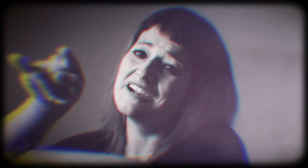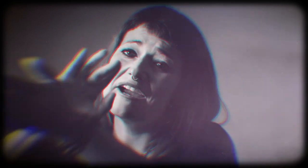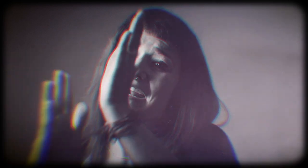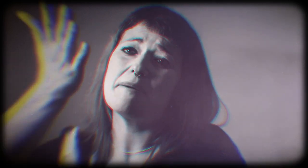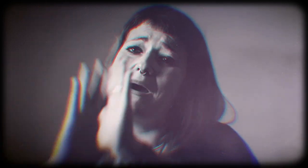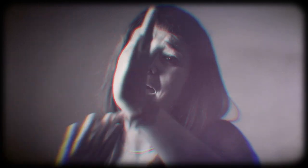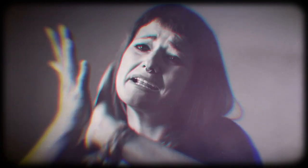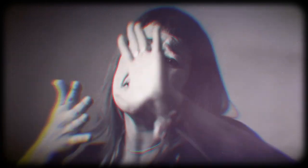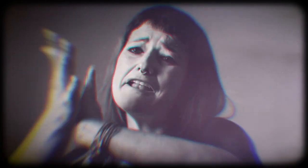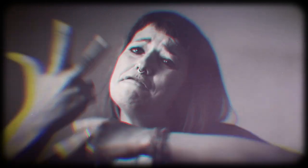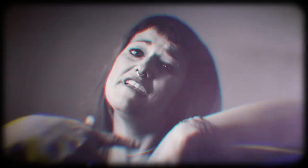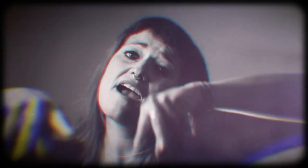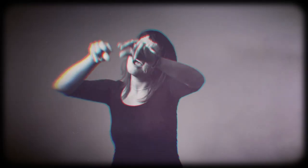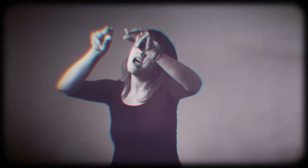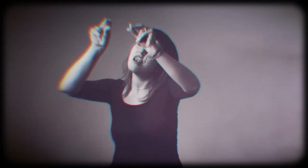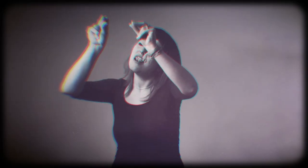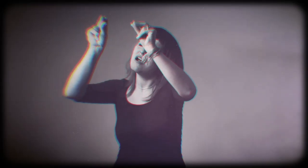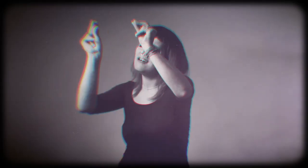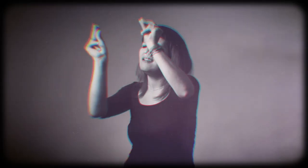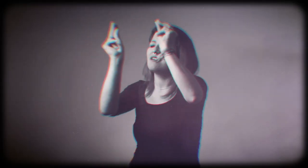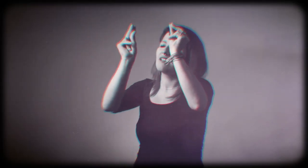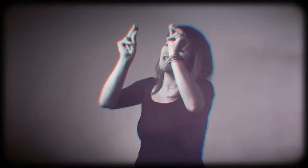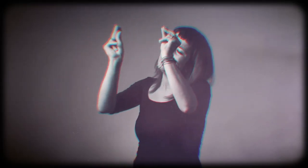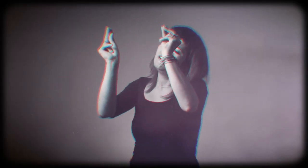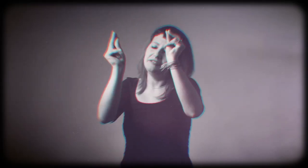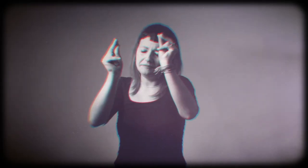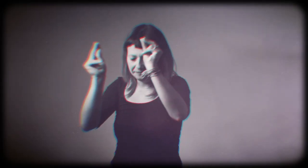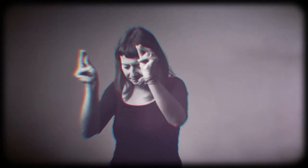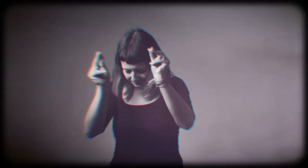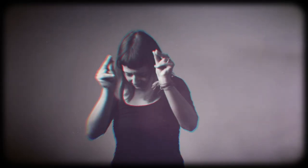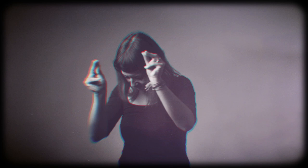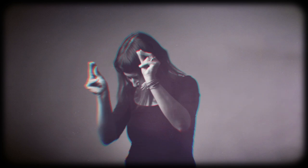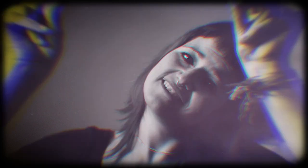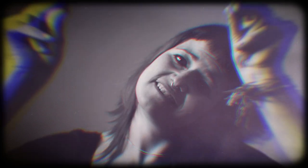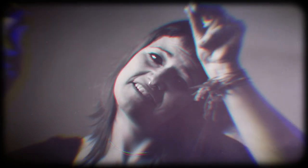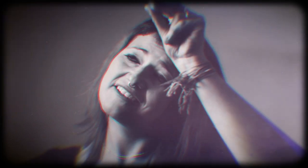la hoguera marca el final.